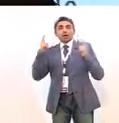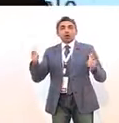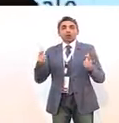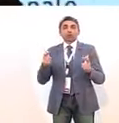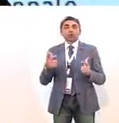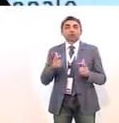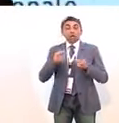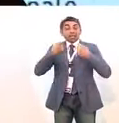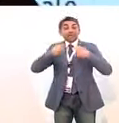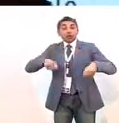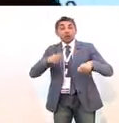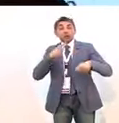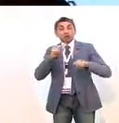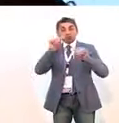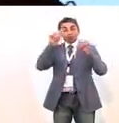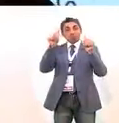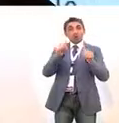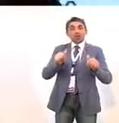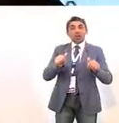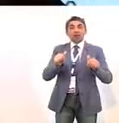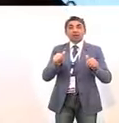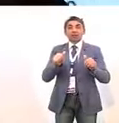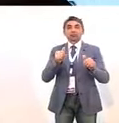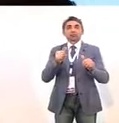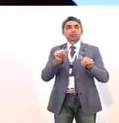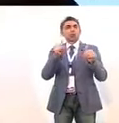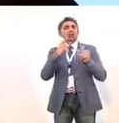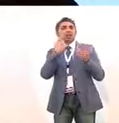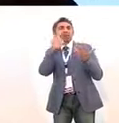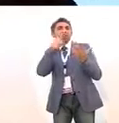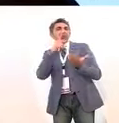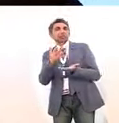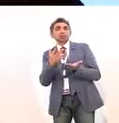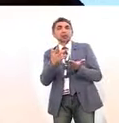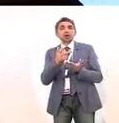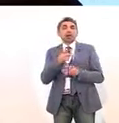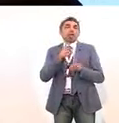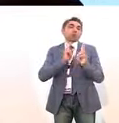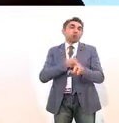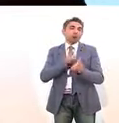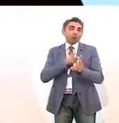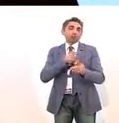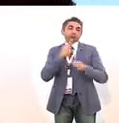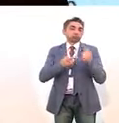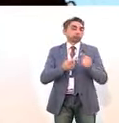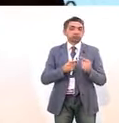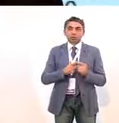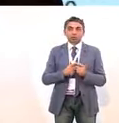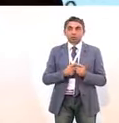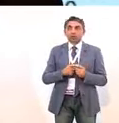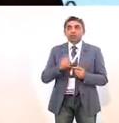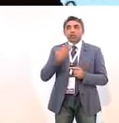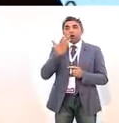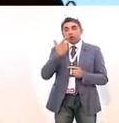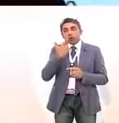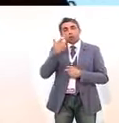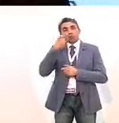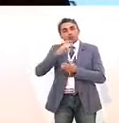su un modello che non sia la polemica a tutti i costi. Io avrei molti motivi per fare polemica.